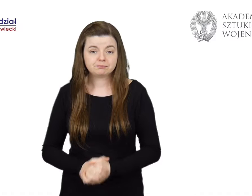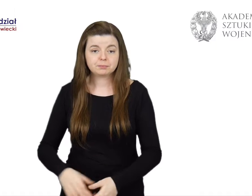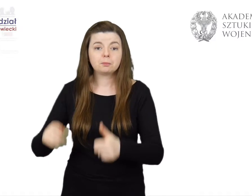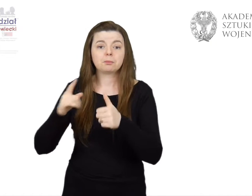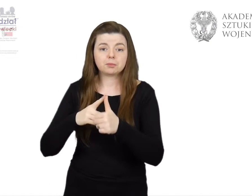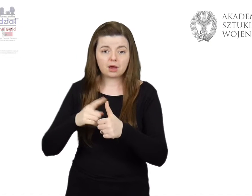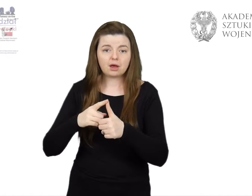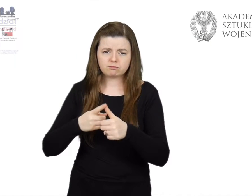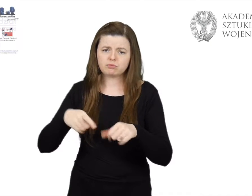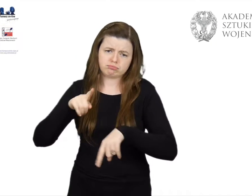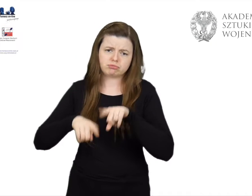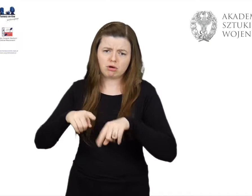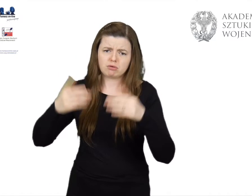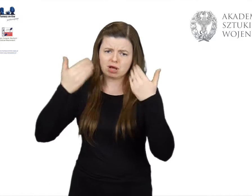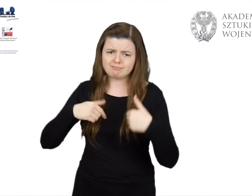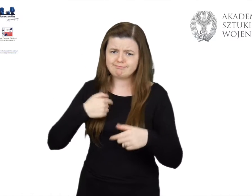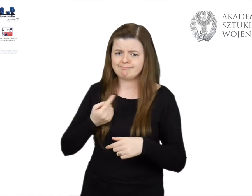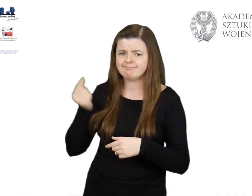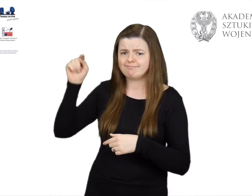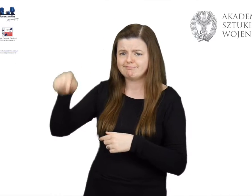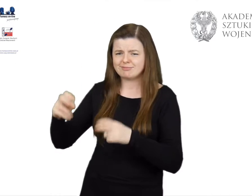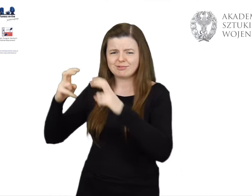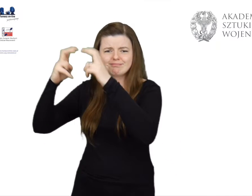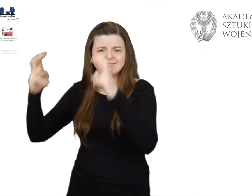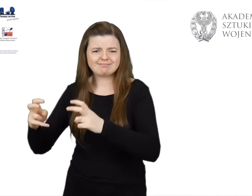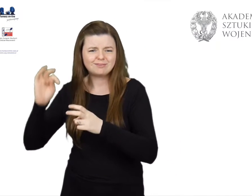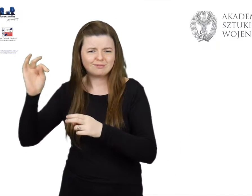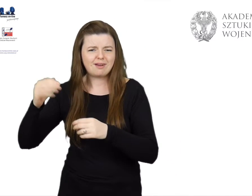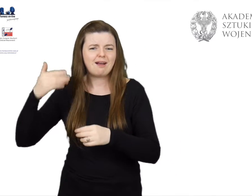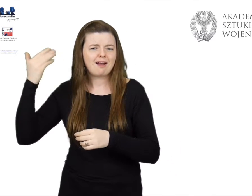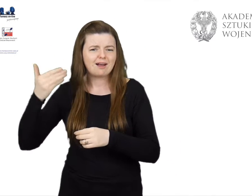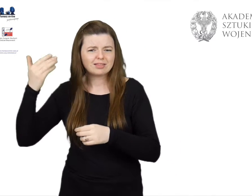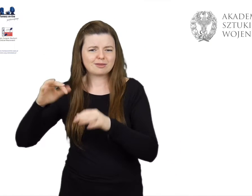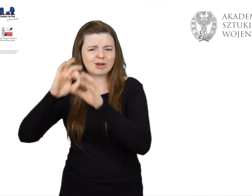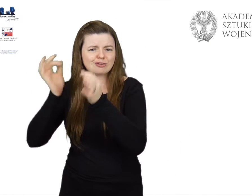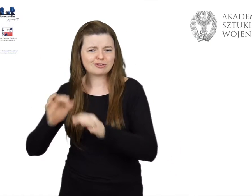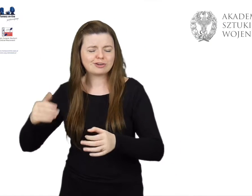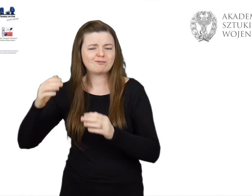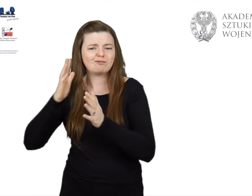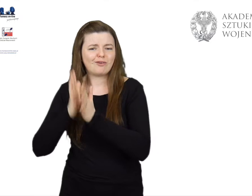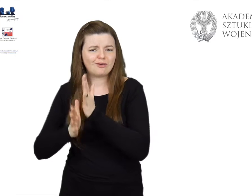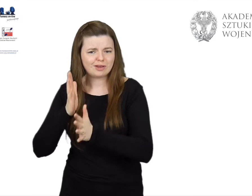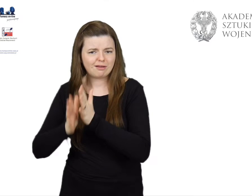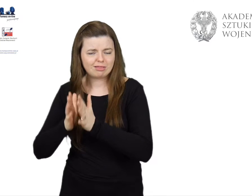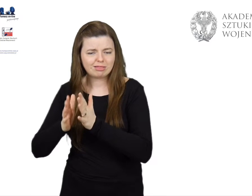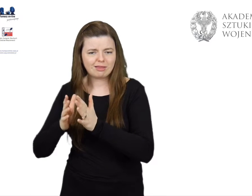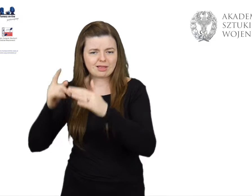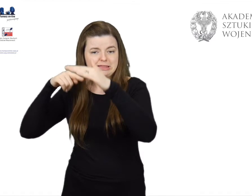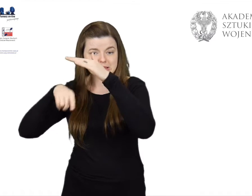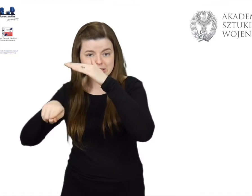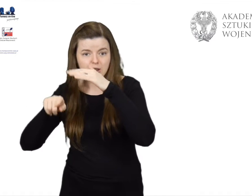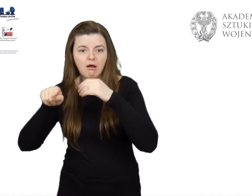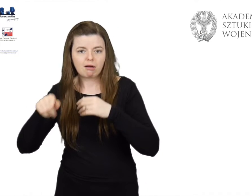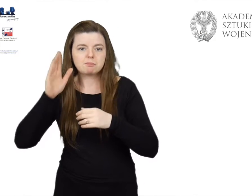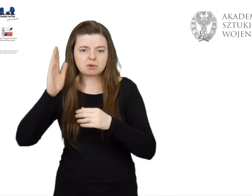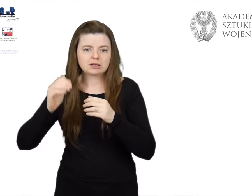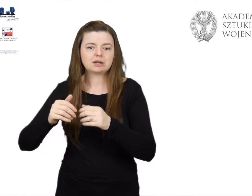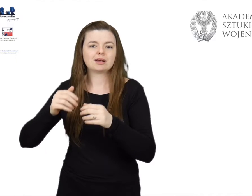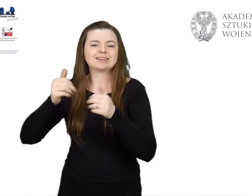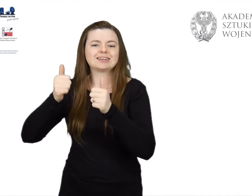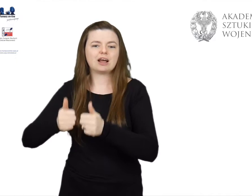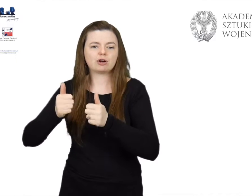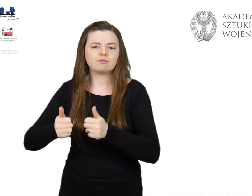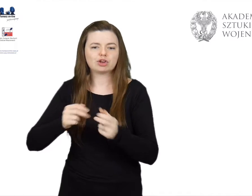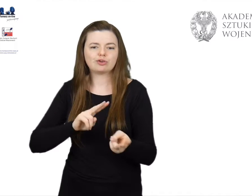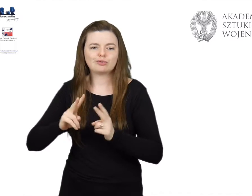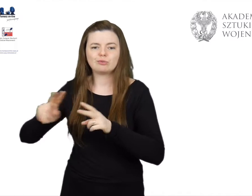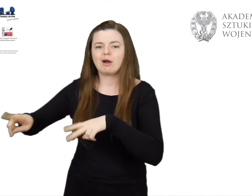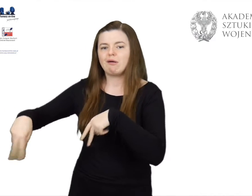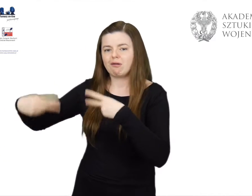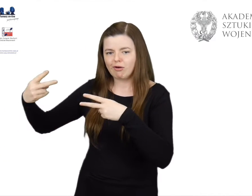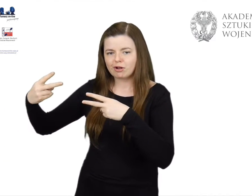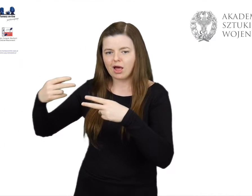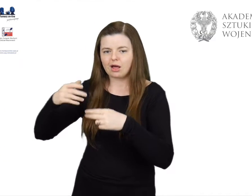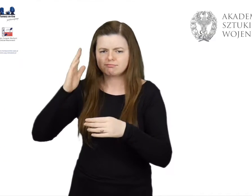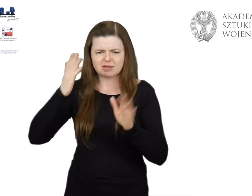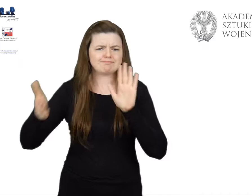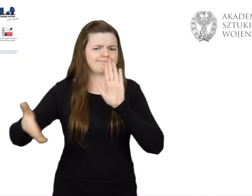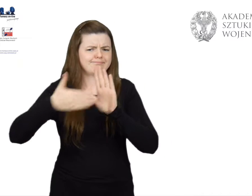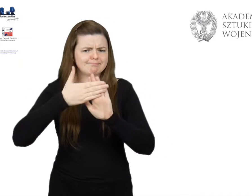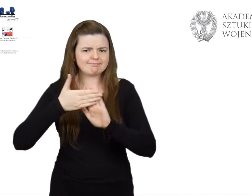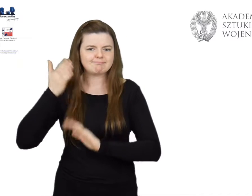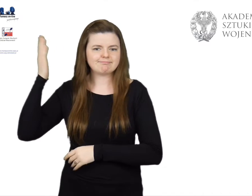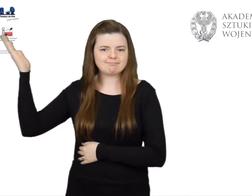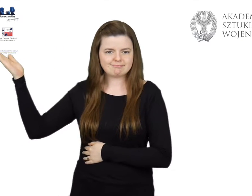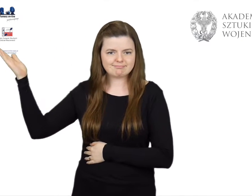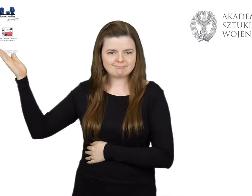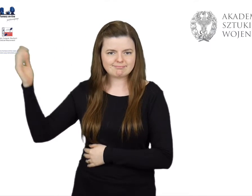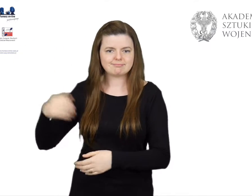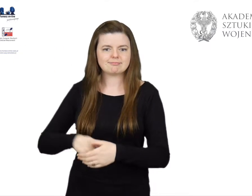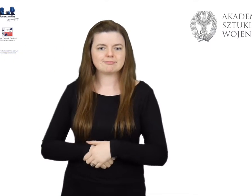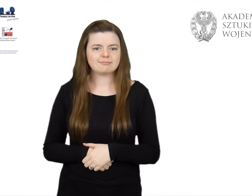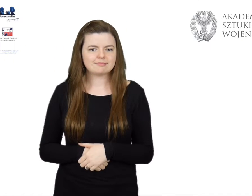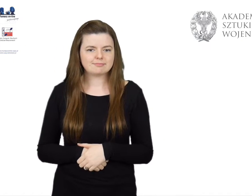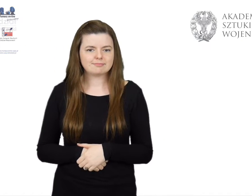1. Poprzez zgłoszenie się ze swoją sprawą do siedziby, gdzie znajduje się oznakowane stanowisko z dostępem do usługi.